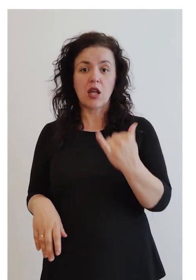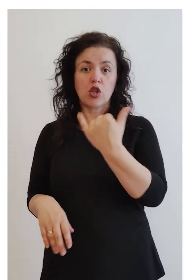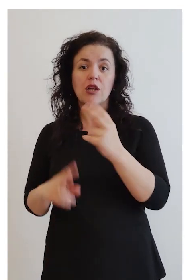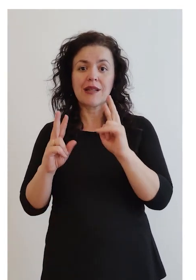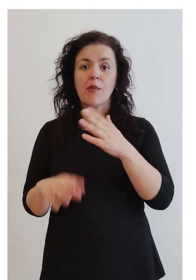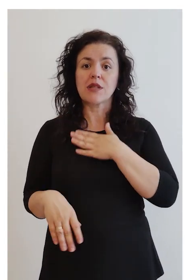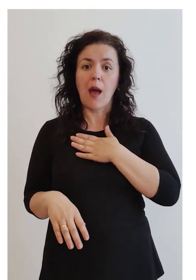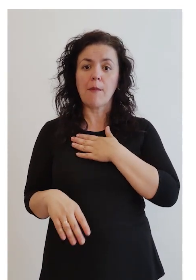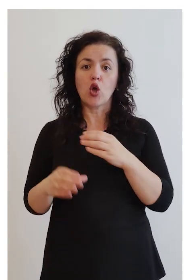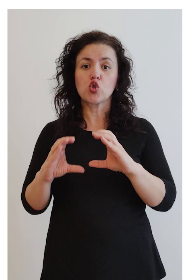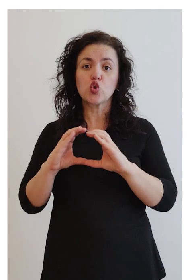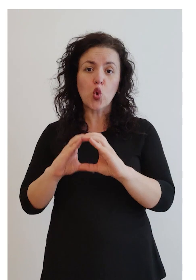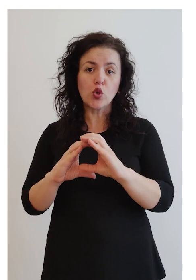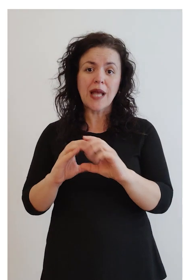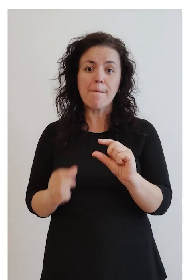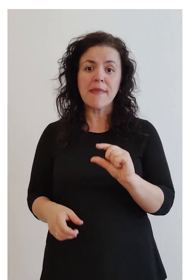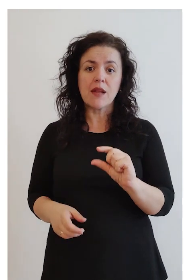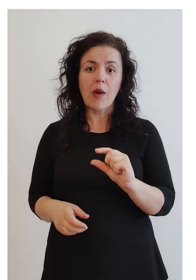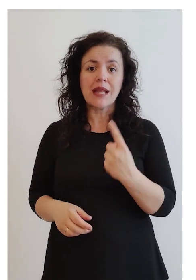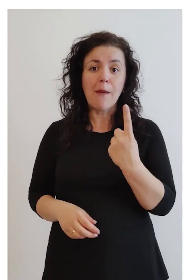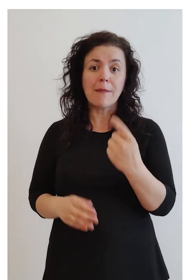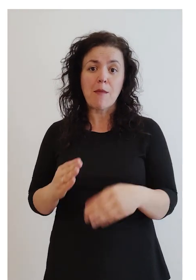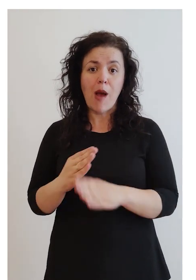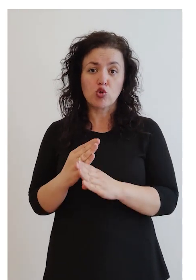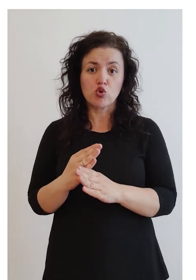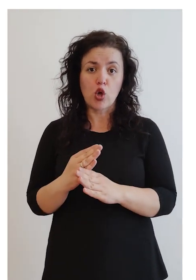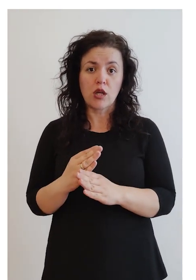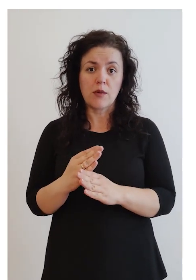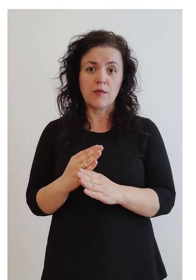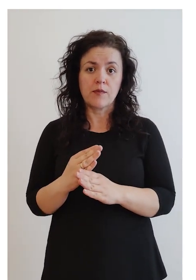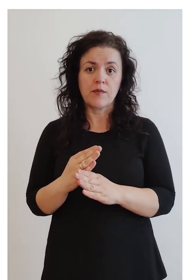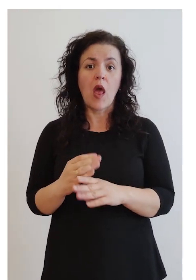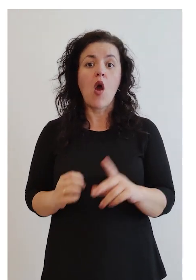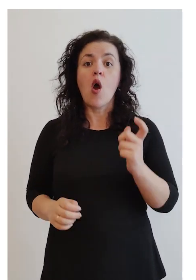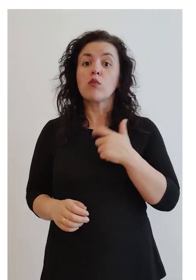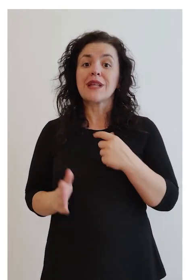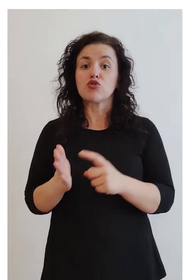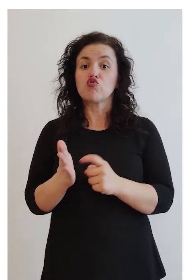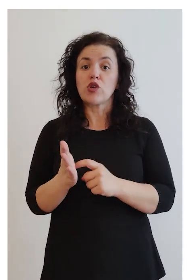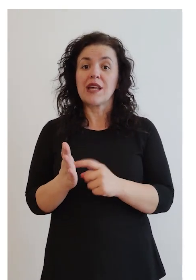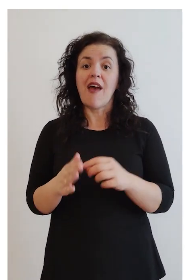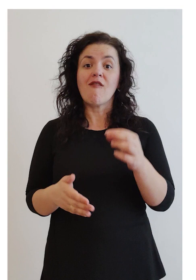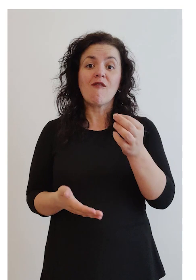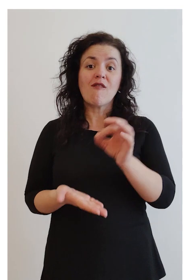Puteți cere farmaciilor din țara dumneavoastră trusa de primajutor pentru călătorie.